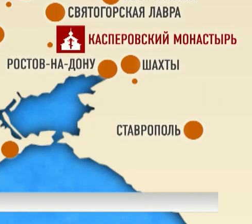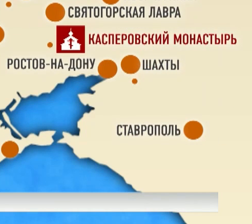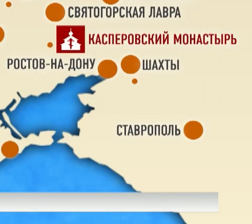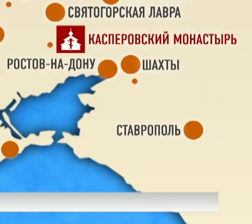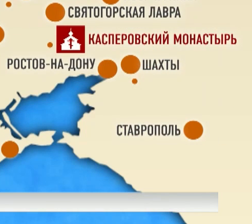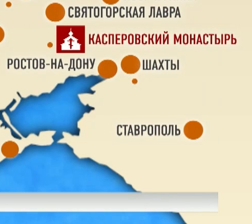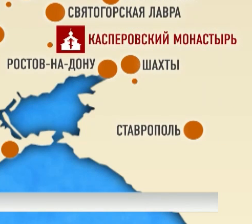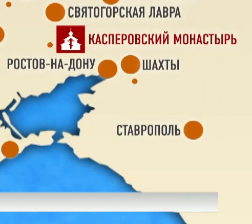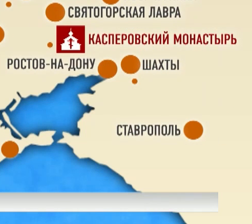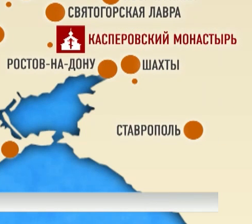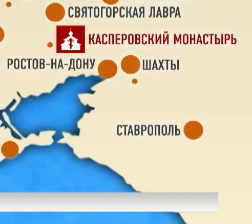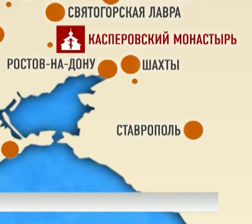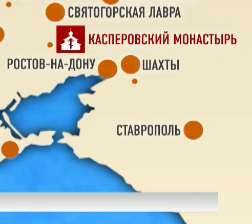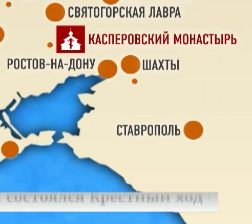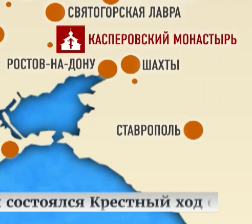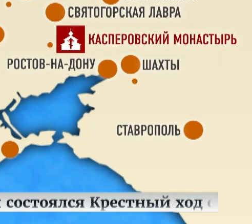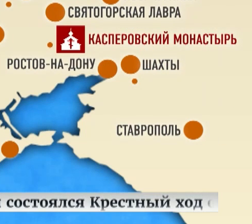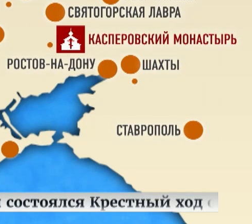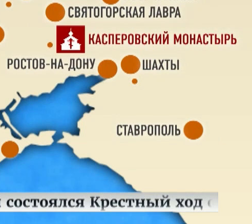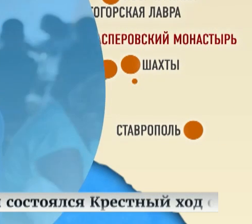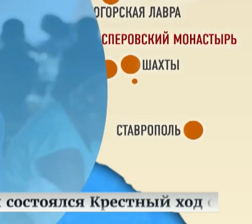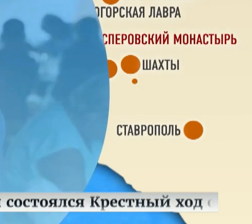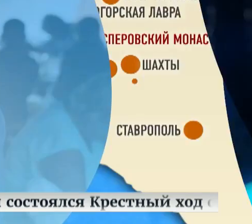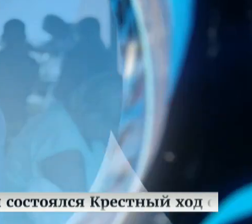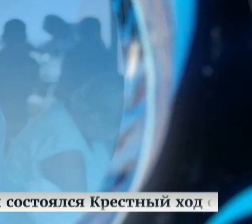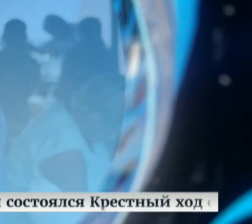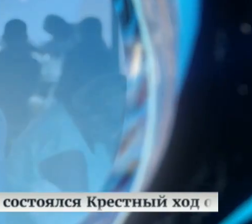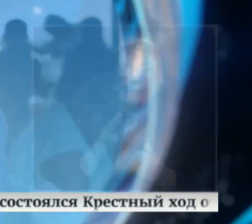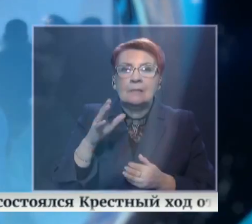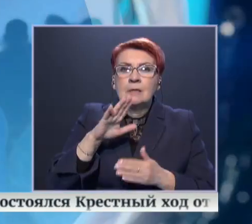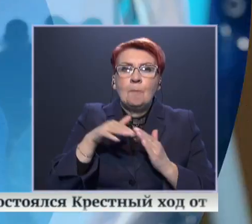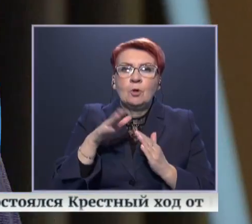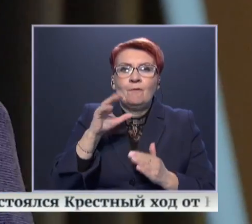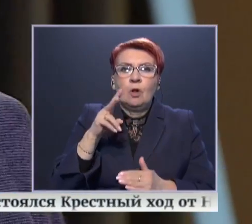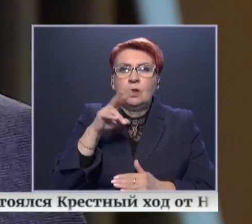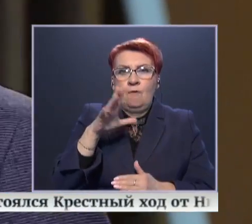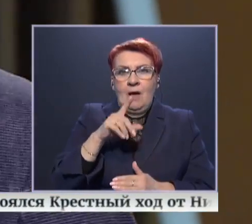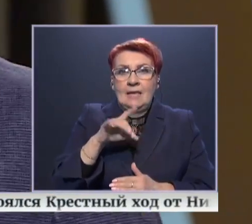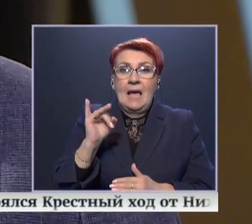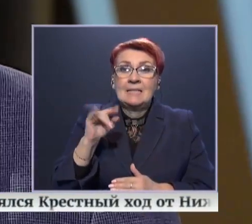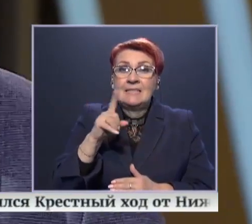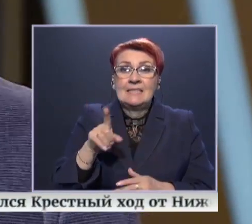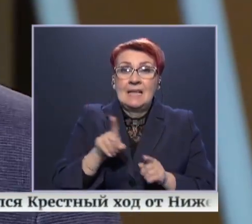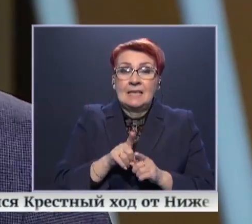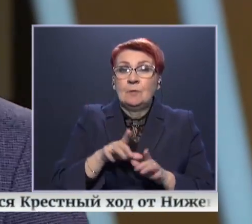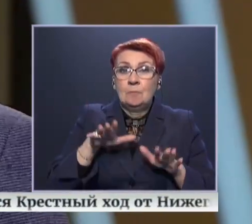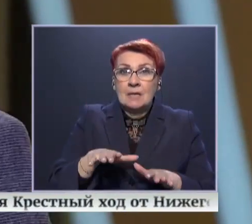туда приняли насильников другого монастыря из-подволновахи одним из таких мест стал церковный приют Покров